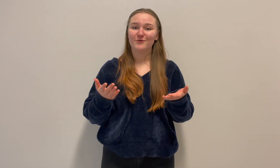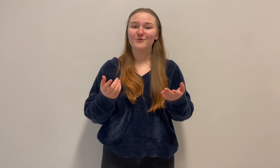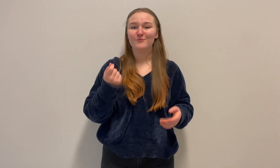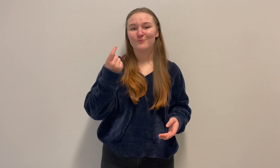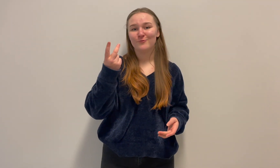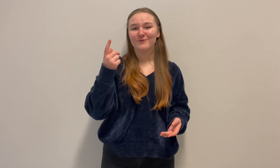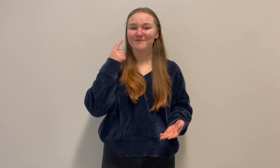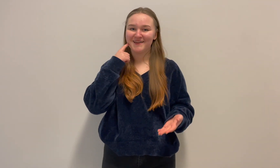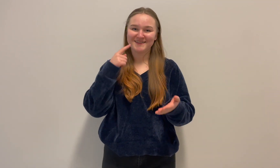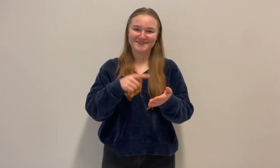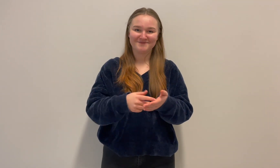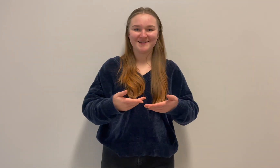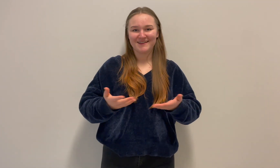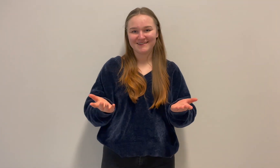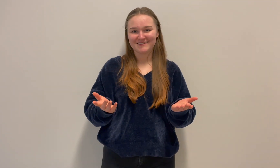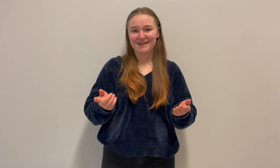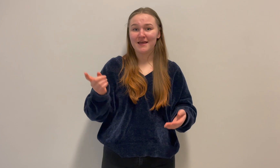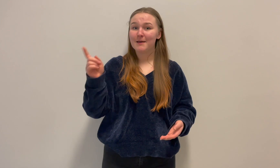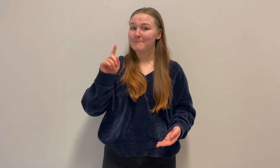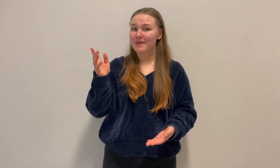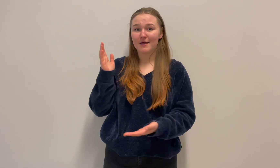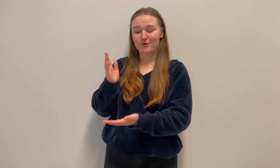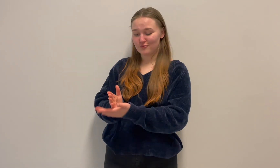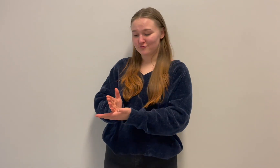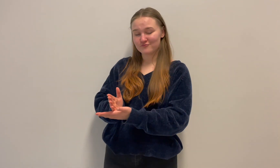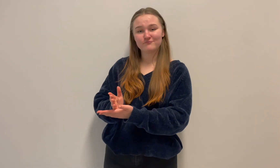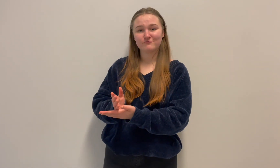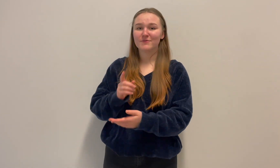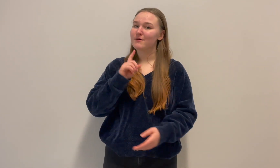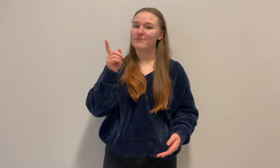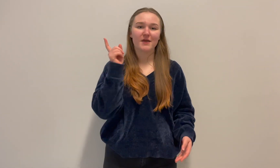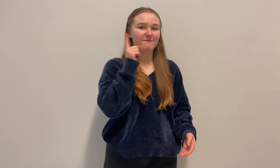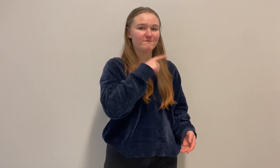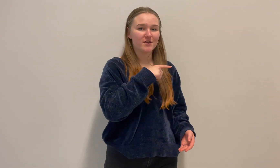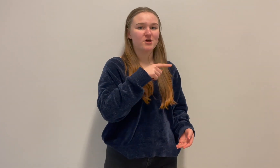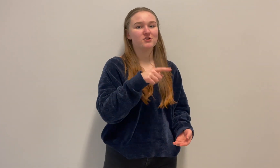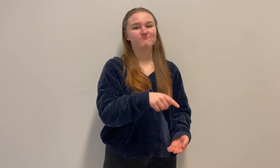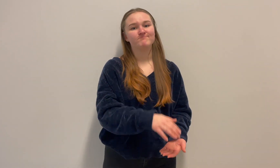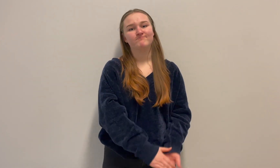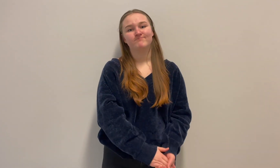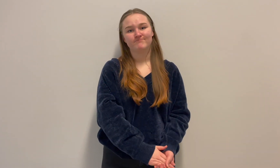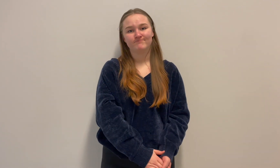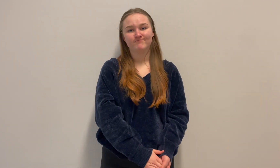Näytämme teille nyt muutamalla esimerkillä mikä on oikein ja mikä väärin.